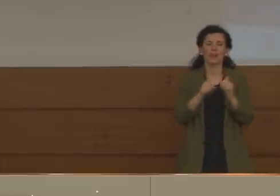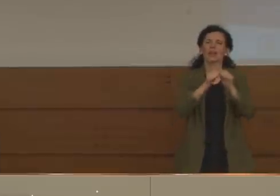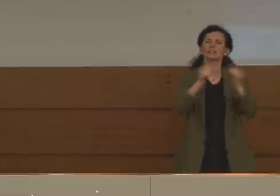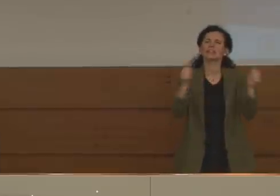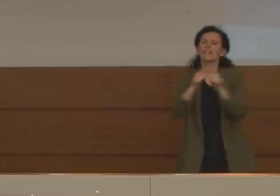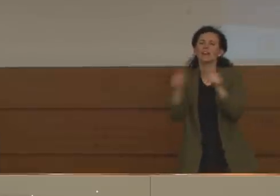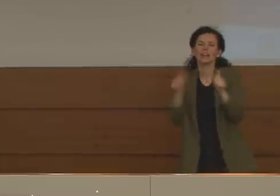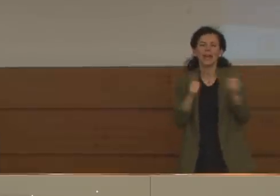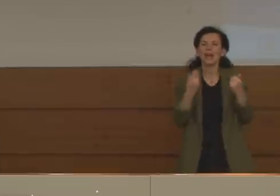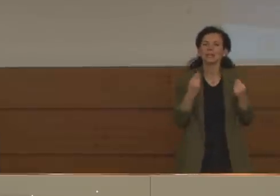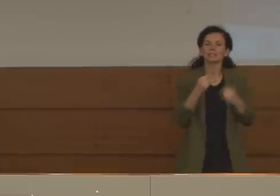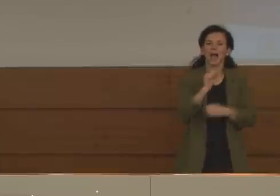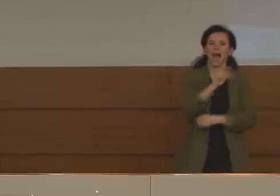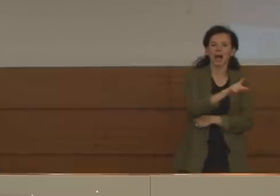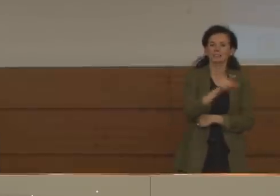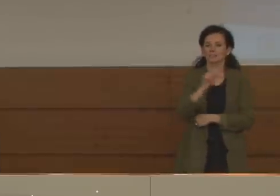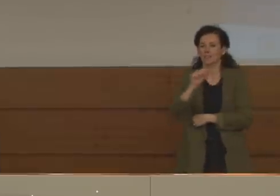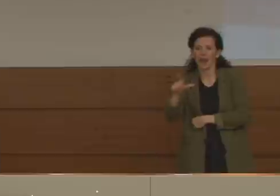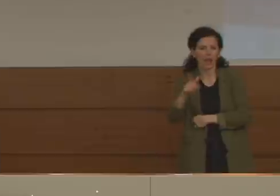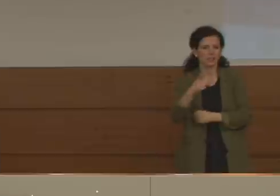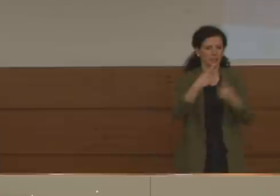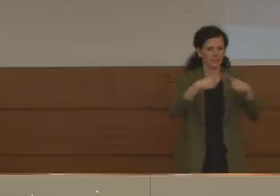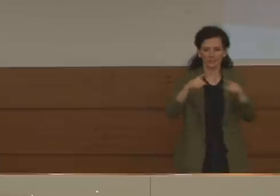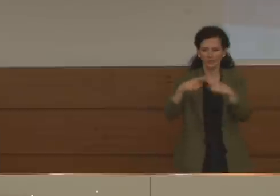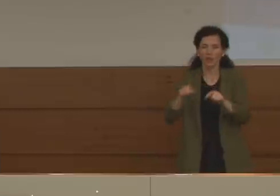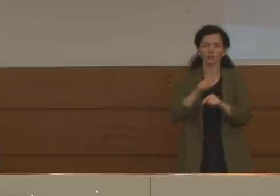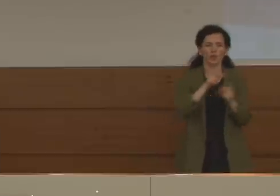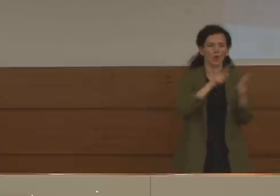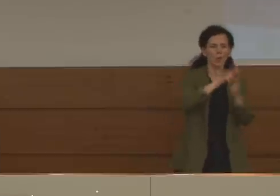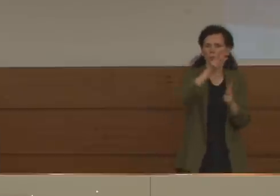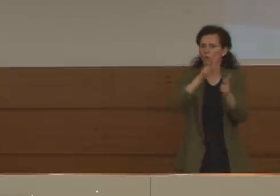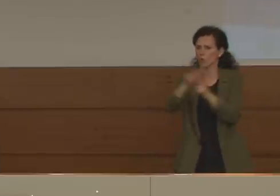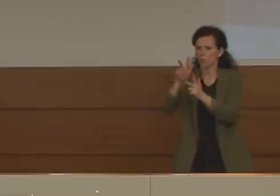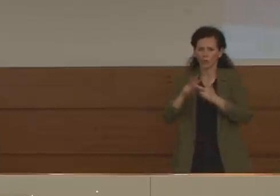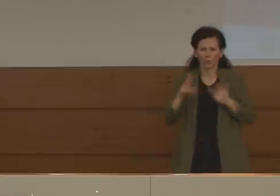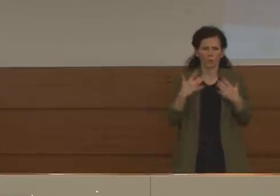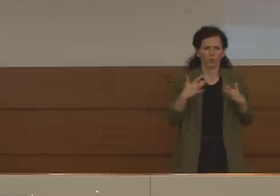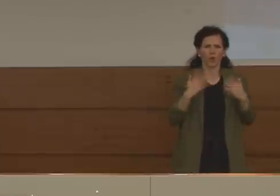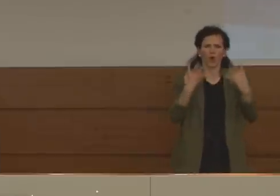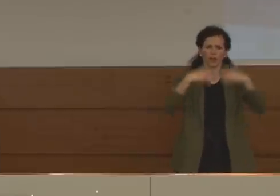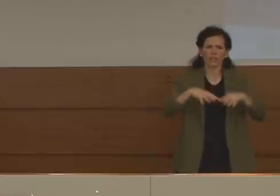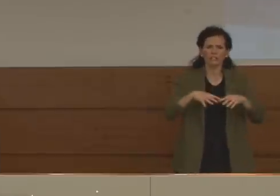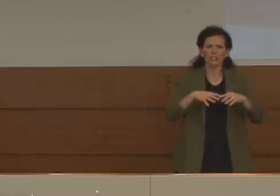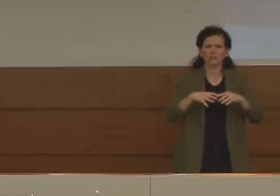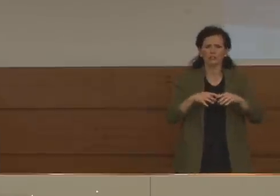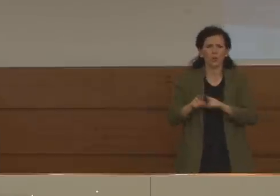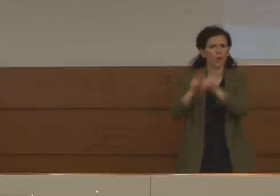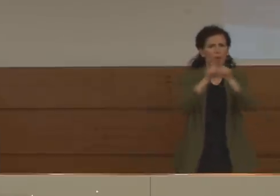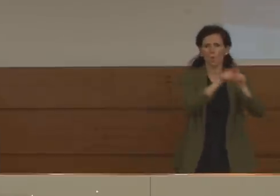per Comune e Regione per Regione. C'è una disparità di organizzazione, di trattamenti,